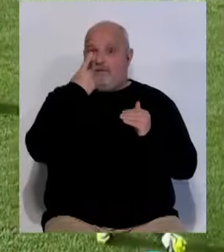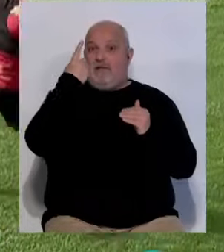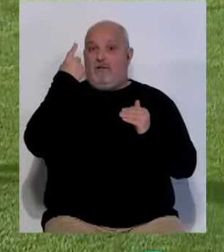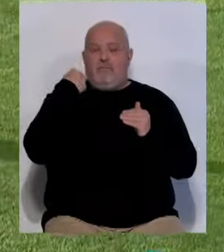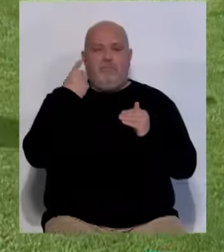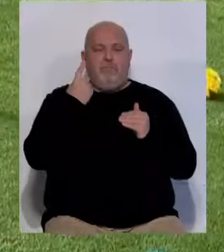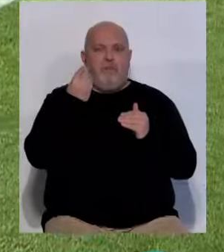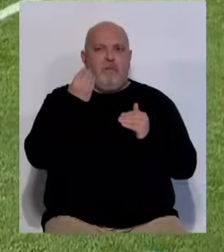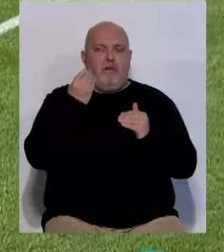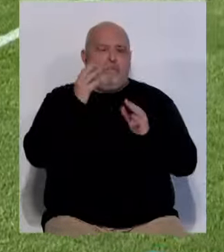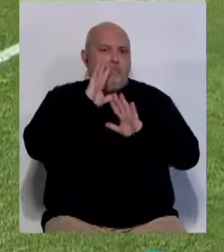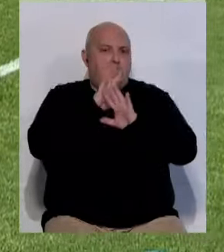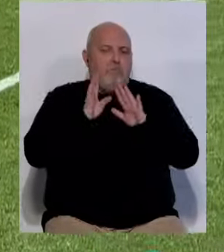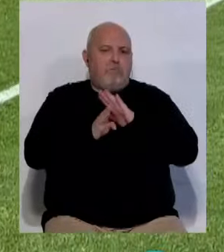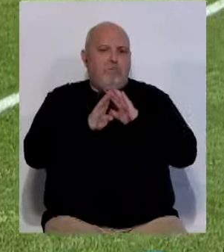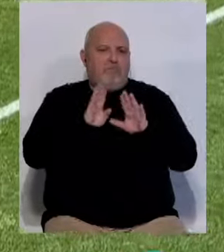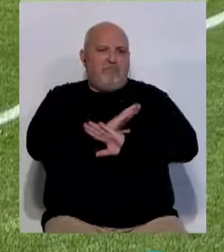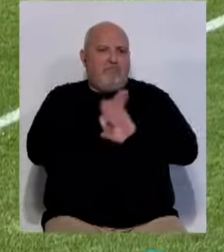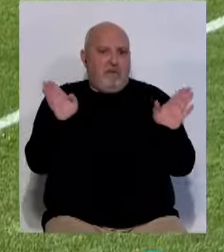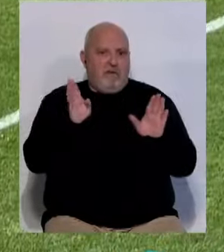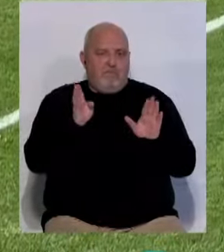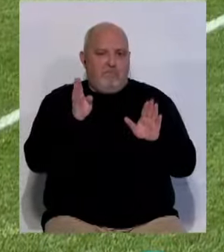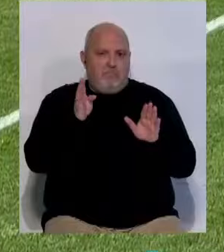futbolistas Que prácticamente ya no estaban para el primer equipo entonces lo que resulta curioso